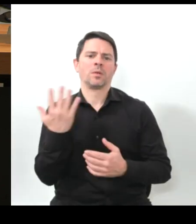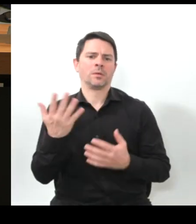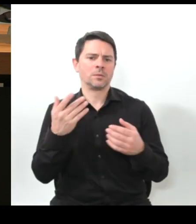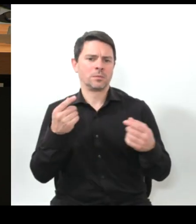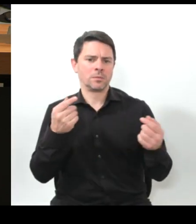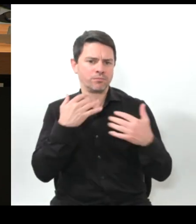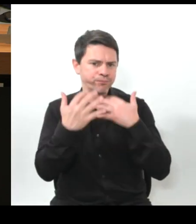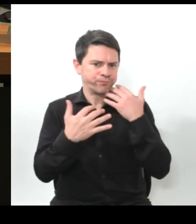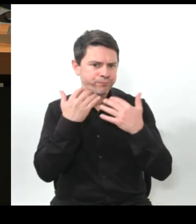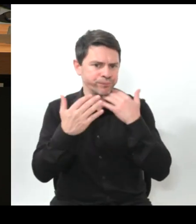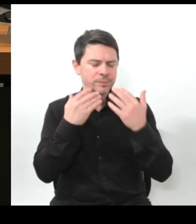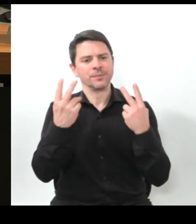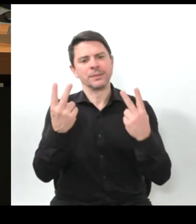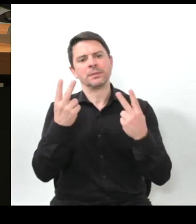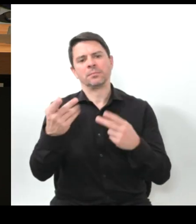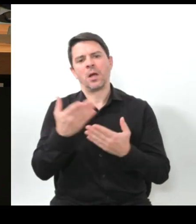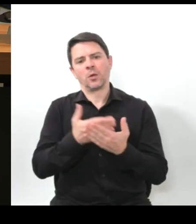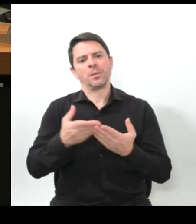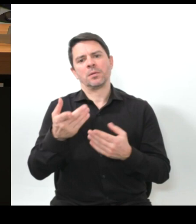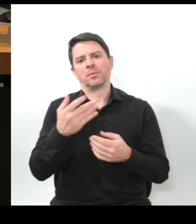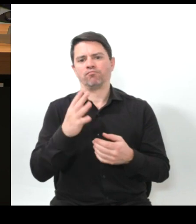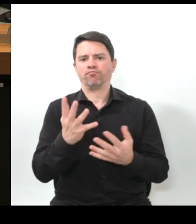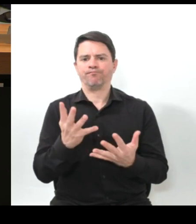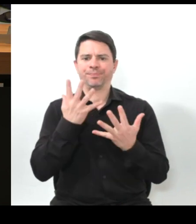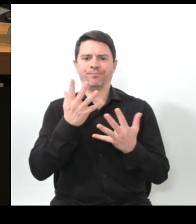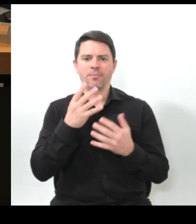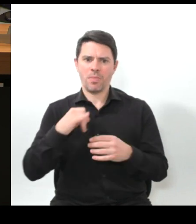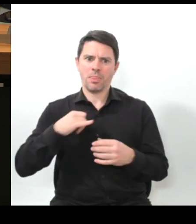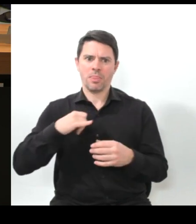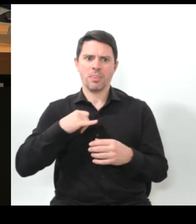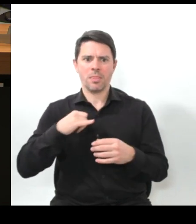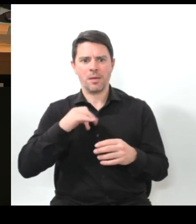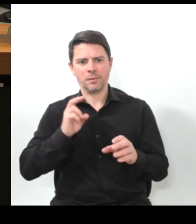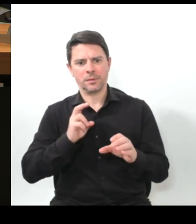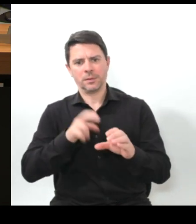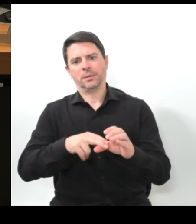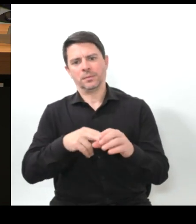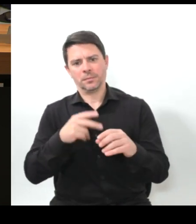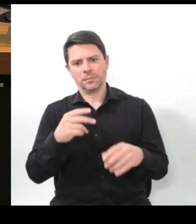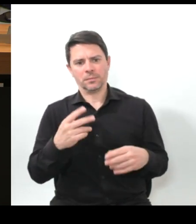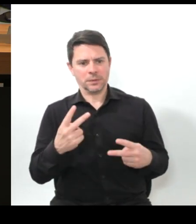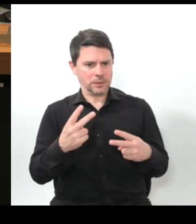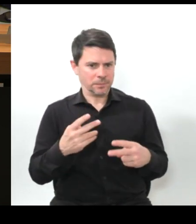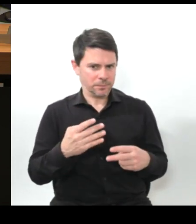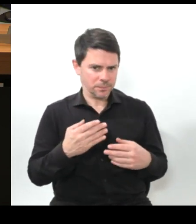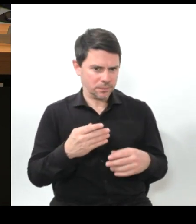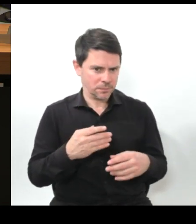lange Zeit gelassen haben. Vor über anderthalb Jahren haben Sie das Ganze versprochen